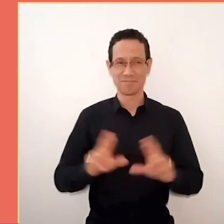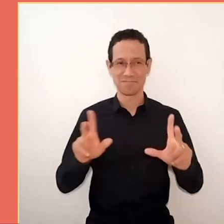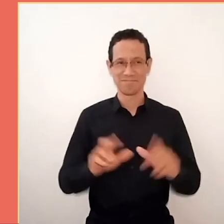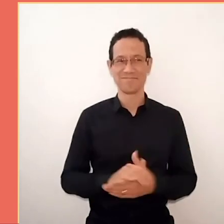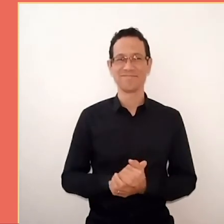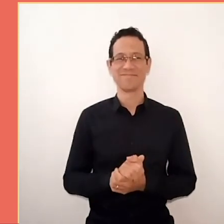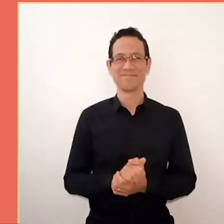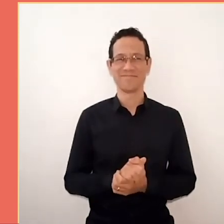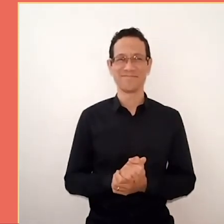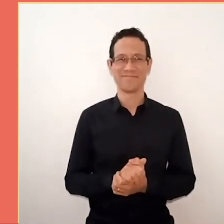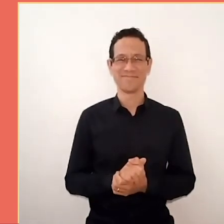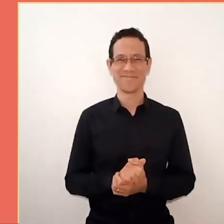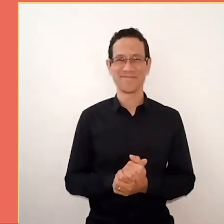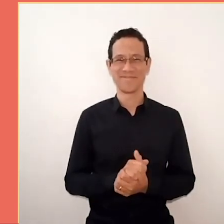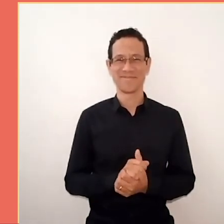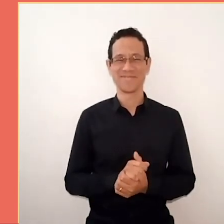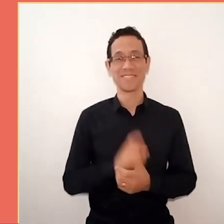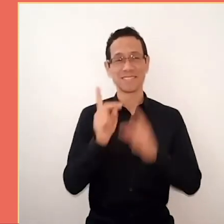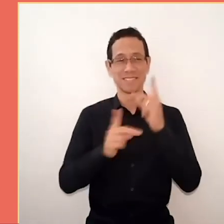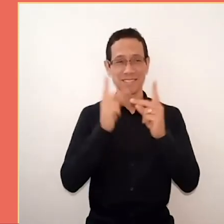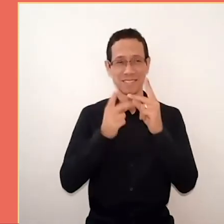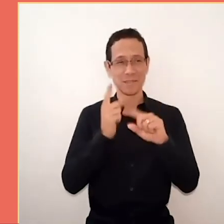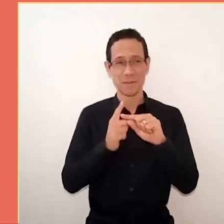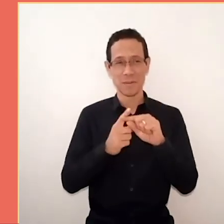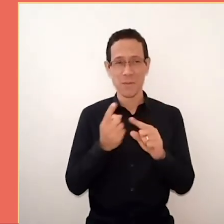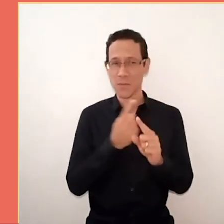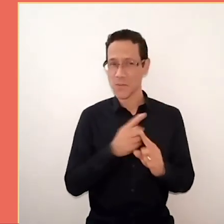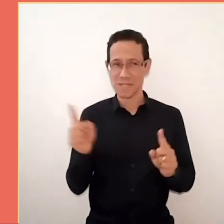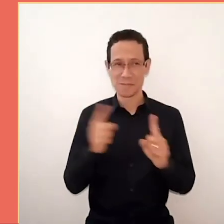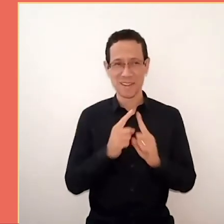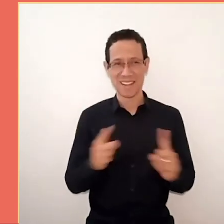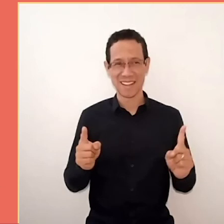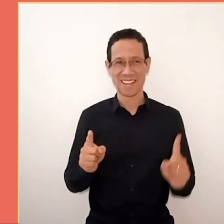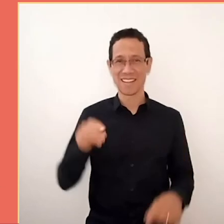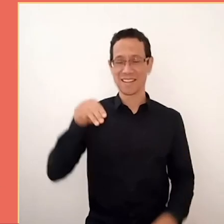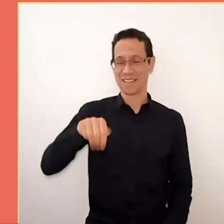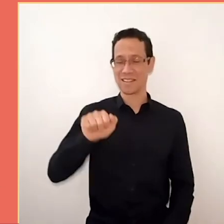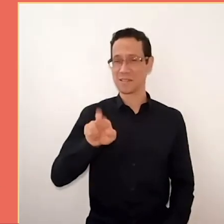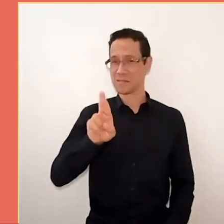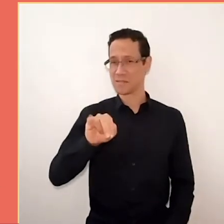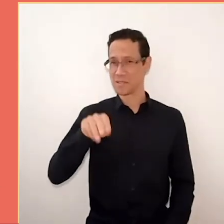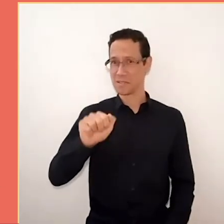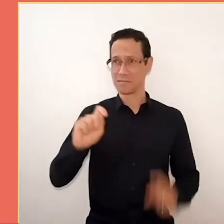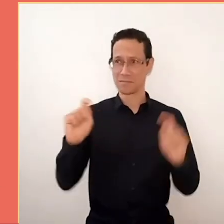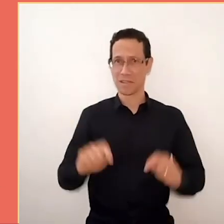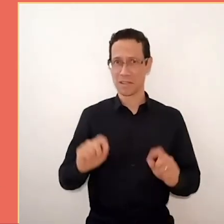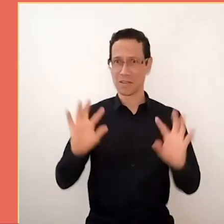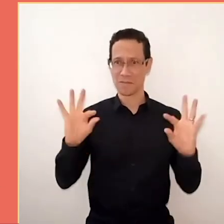Não, o que eu estava falando é que eu acho essa última frase da Marina, a gente pode fechar o seminário, falando estamos todos irmanados